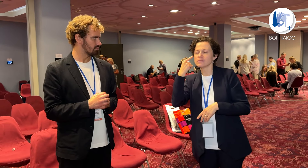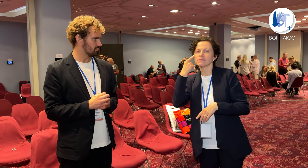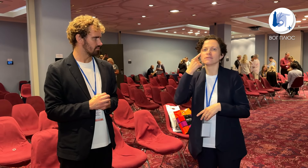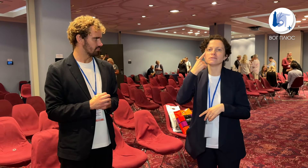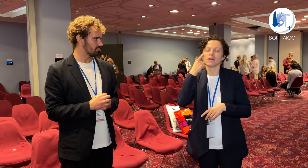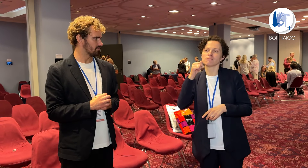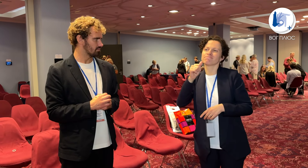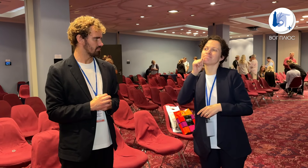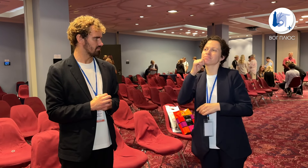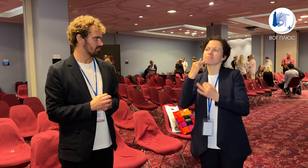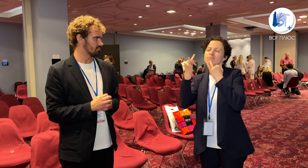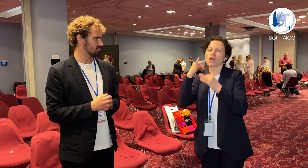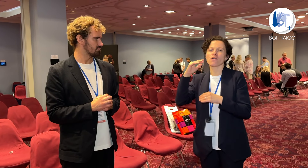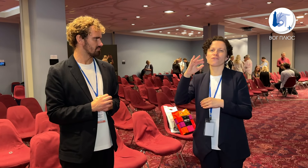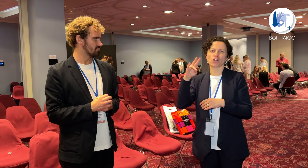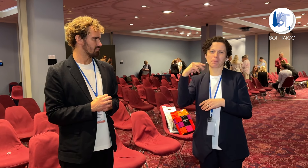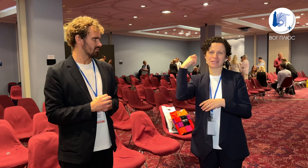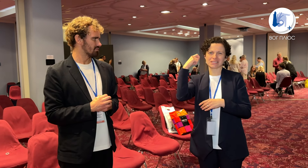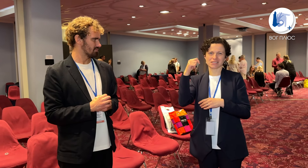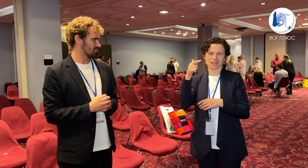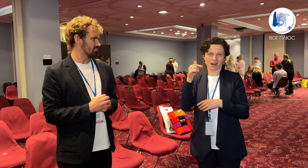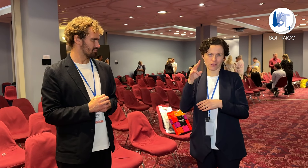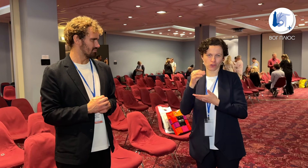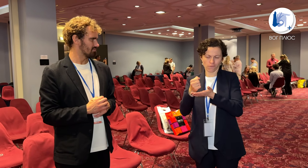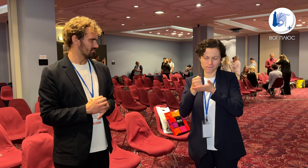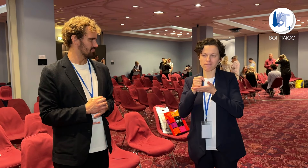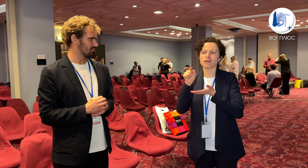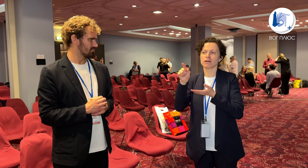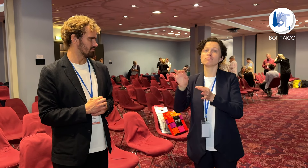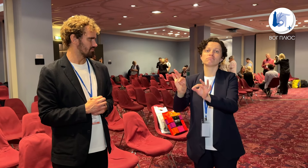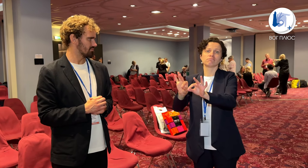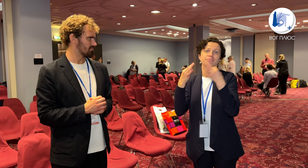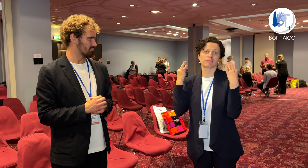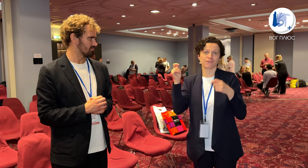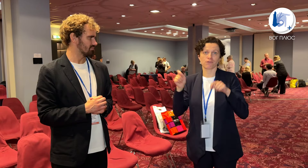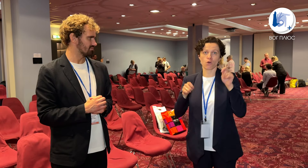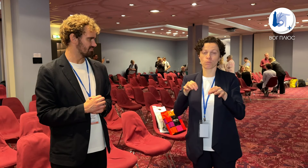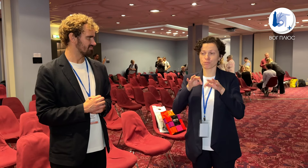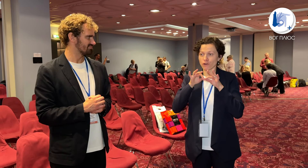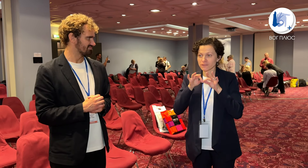Поразмыслив, мы написали в Фонд президентских грантов, и они дали добро на проведение форума.